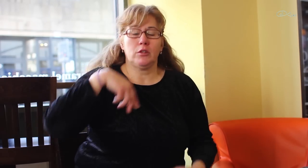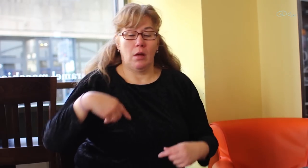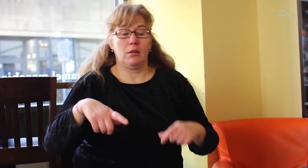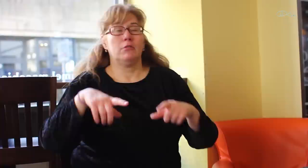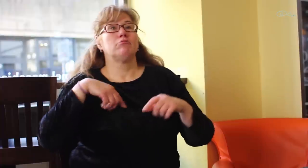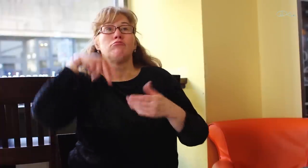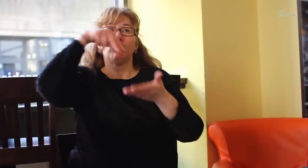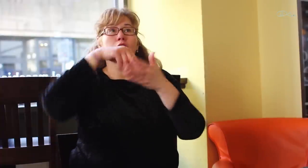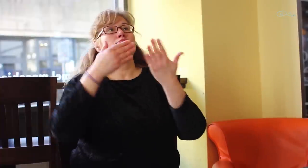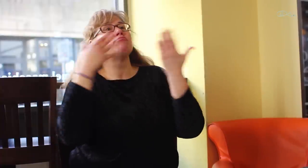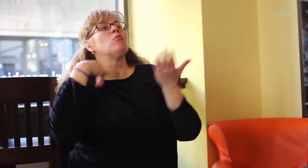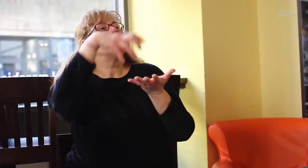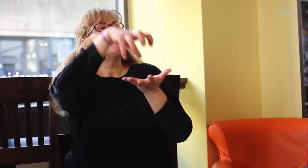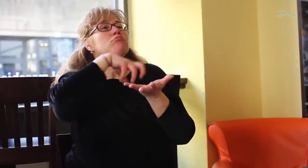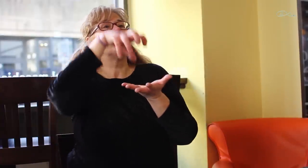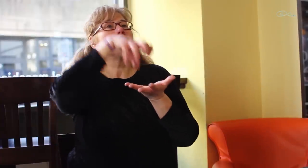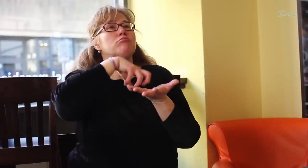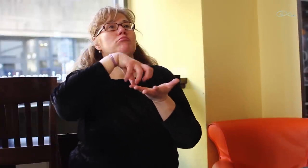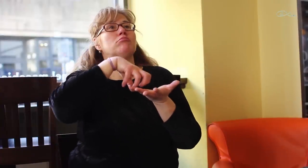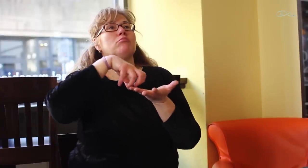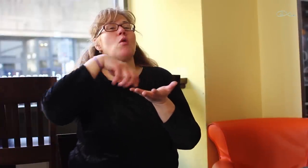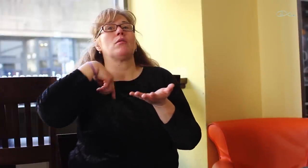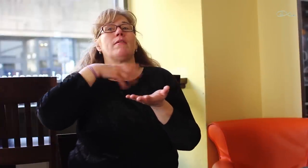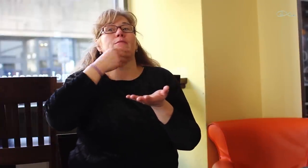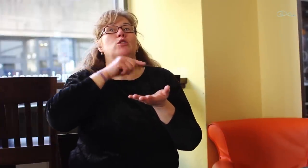Ich habe also meine Sachen eingepackt und wollte zur Kasse zum Bezahlen.